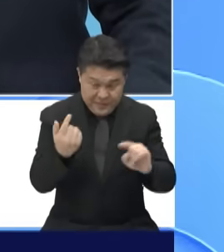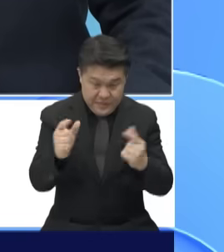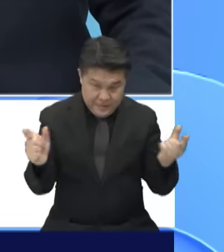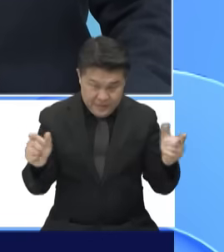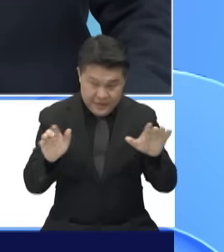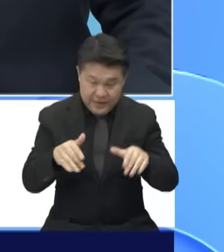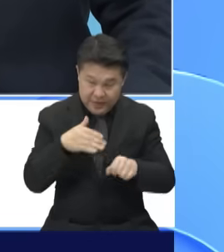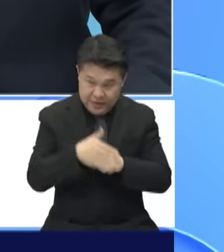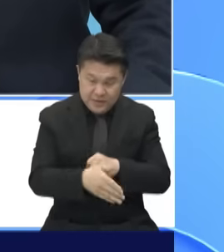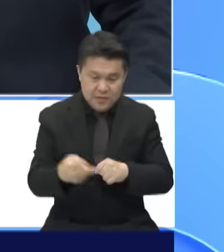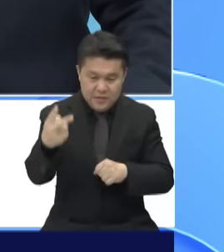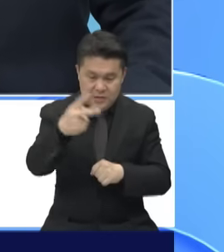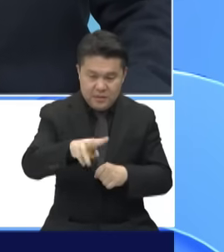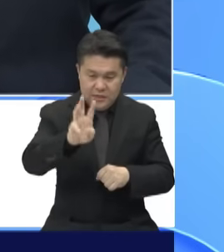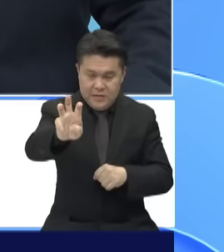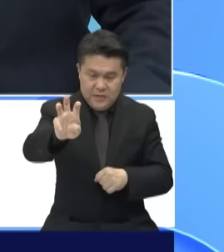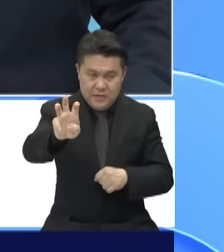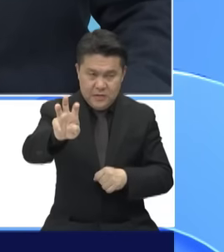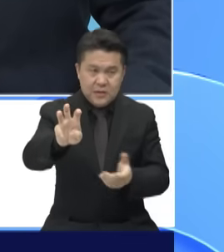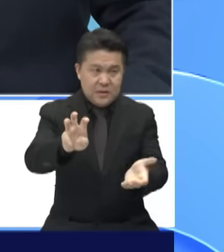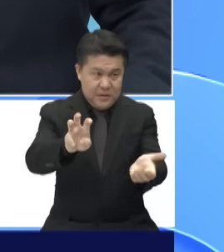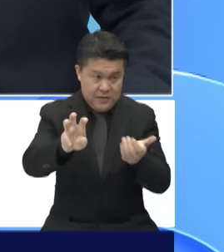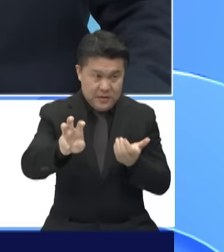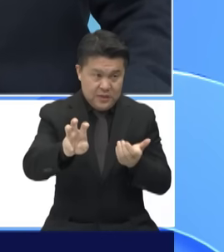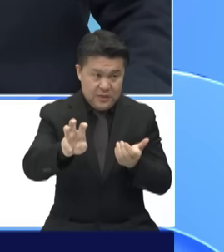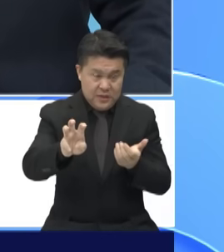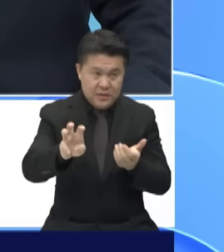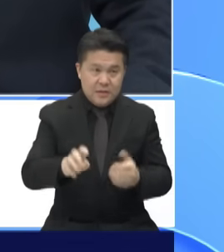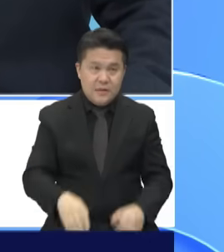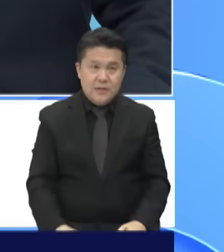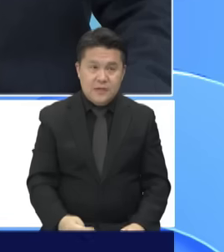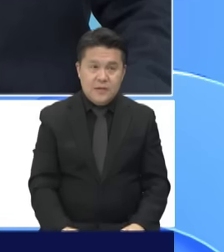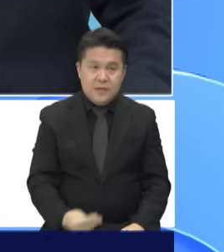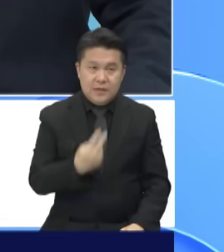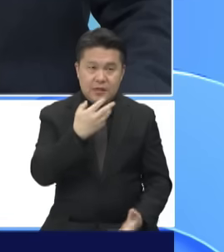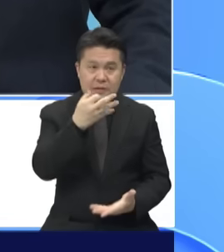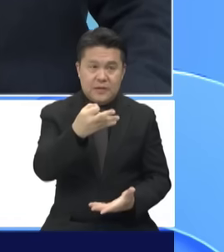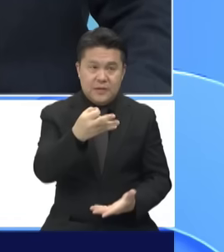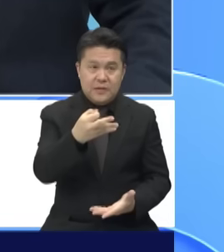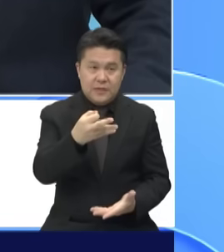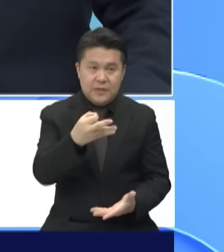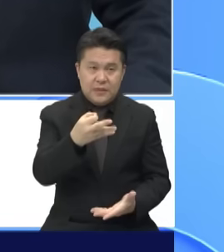현재 속도라면 2030년 전에는 실은 아예 재정 자체가 고갈이 될 수 있는 그런